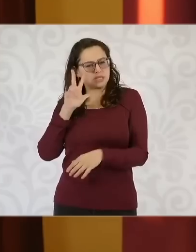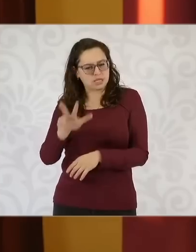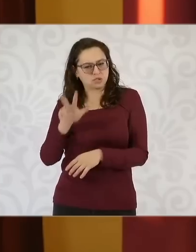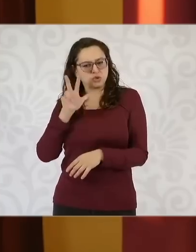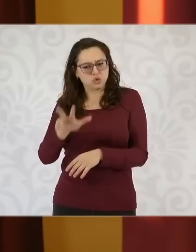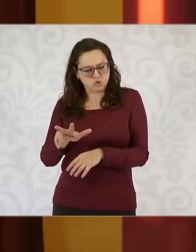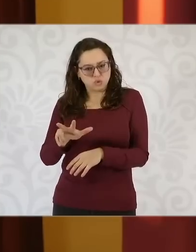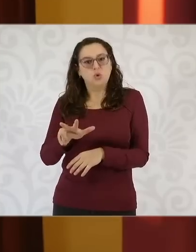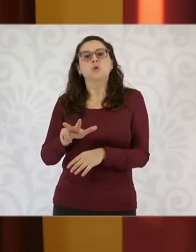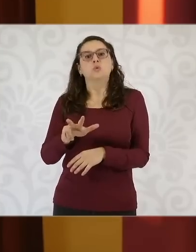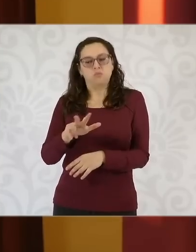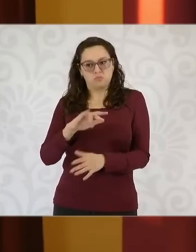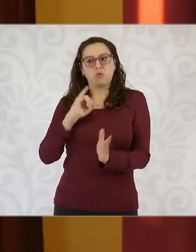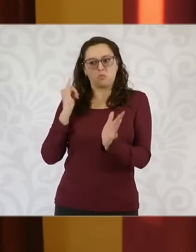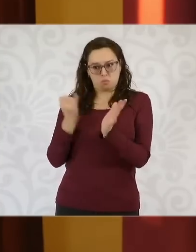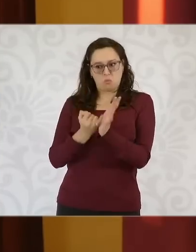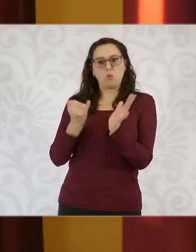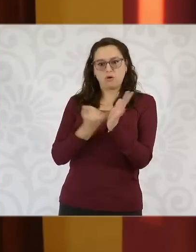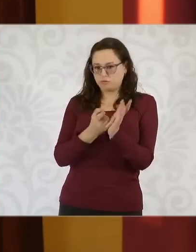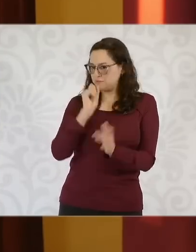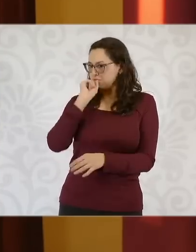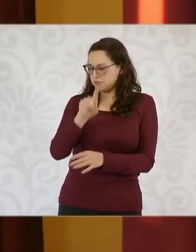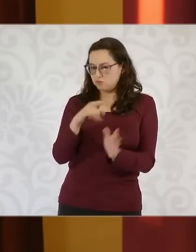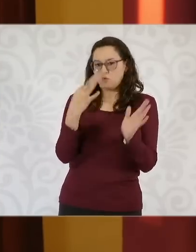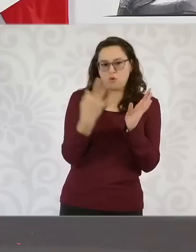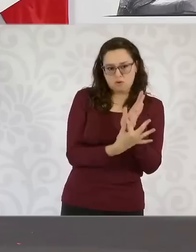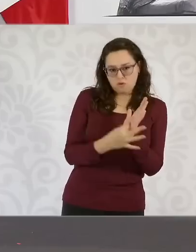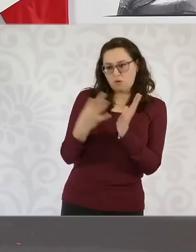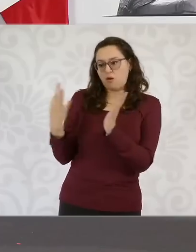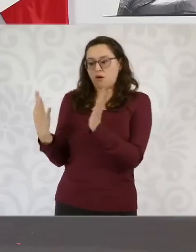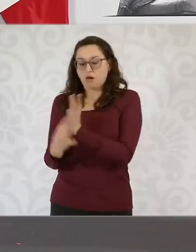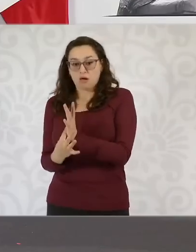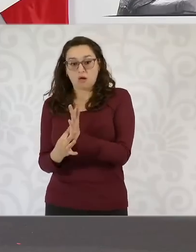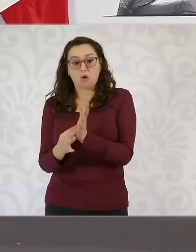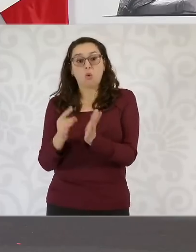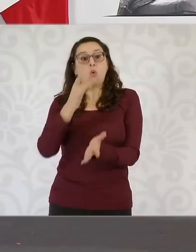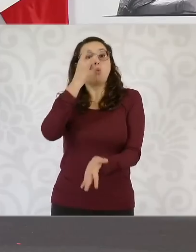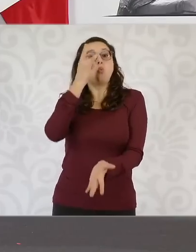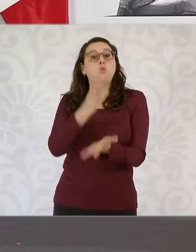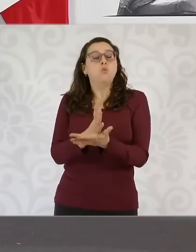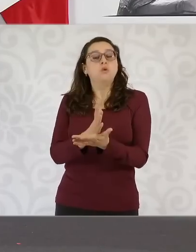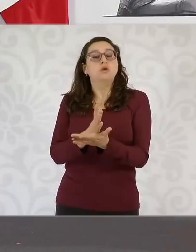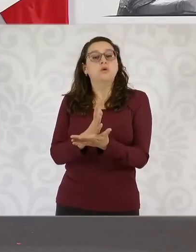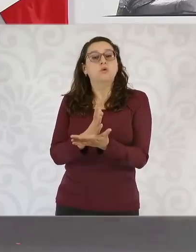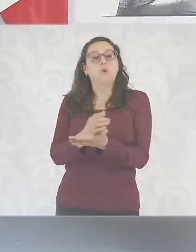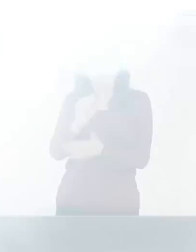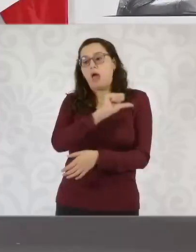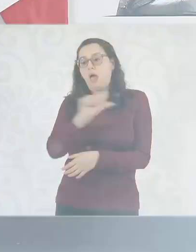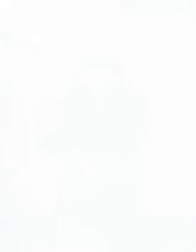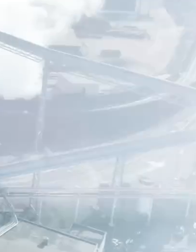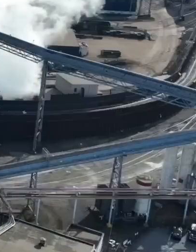confiamos en que nuestros argumentos tengan eco declaró ebrard el secretario de economía añadió